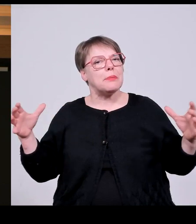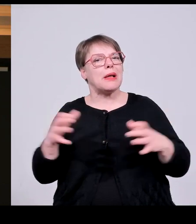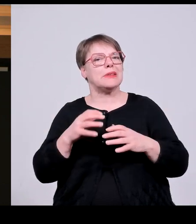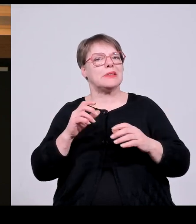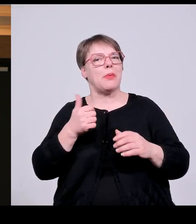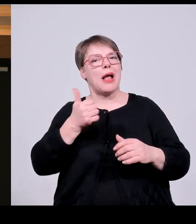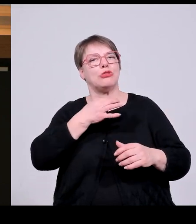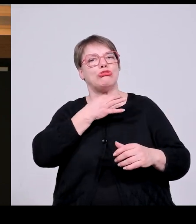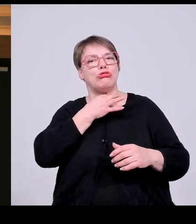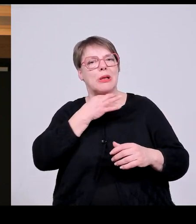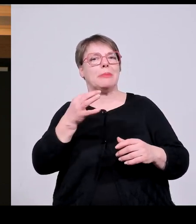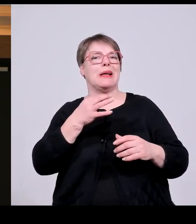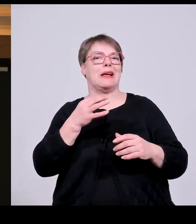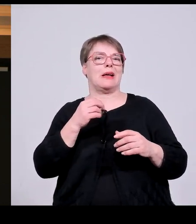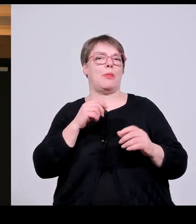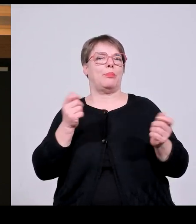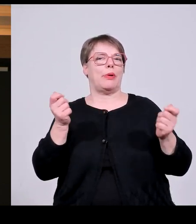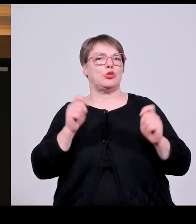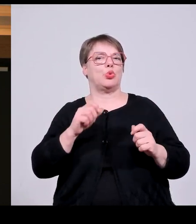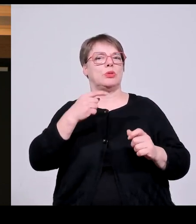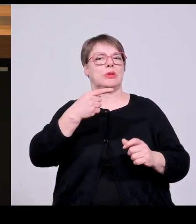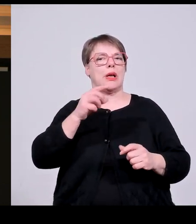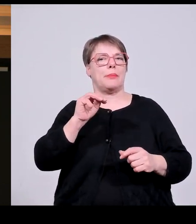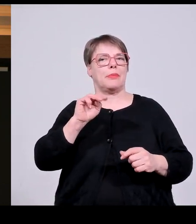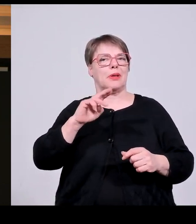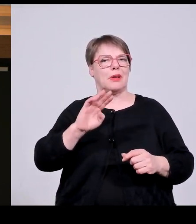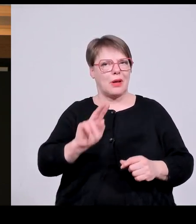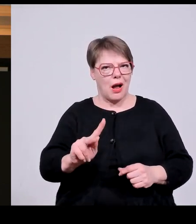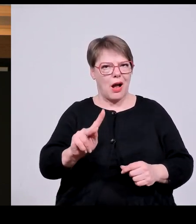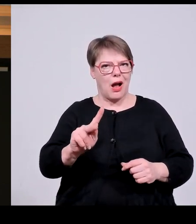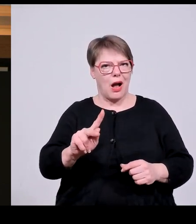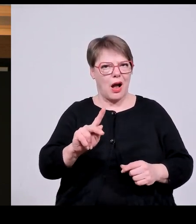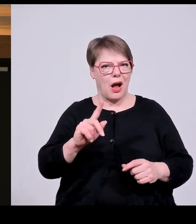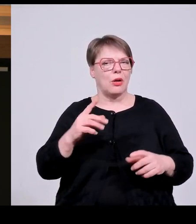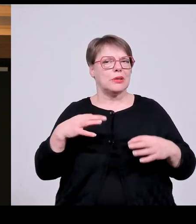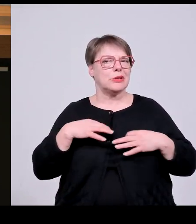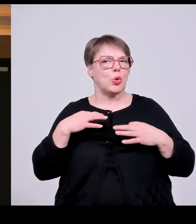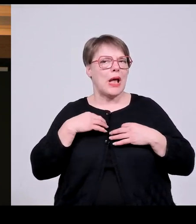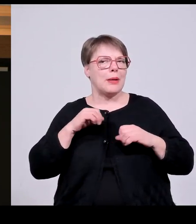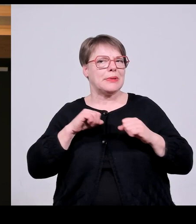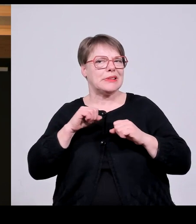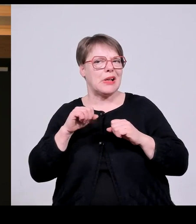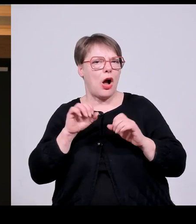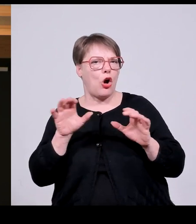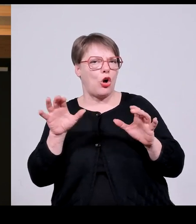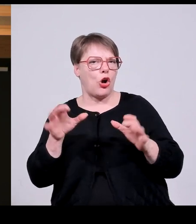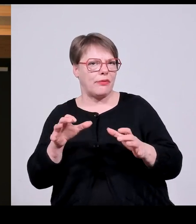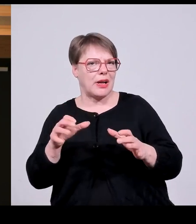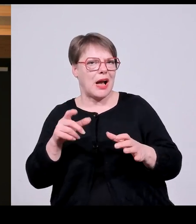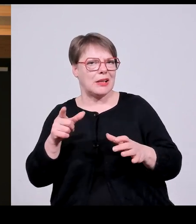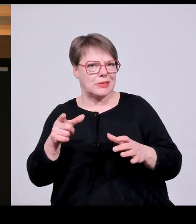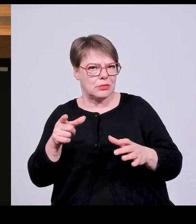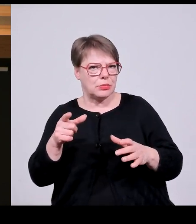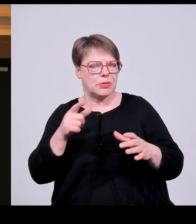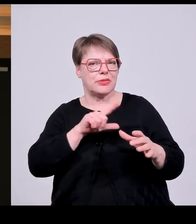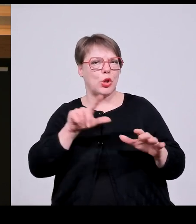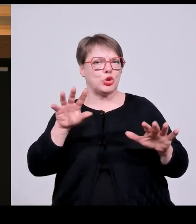haben einige Länder schon die Schulgeld Freiheit eingeführt. Und Berlin ist jetzt auch dabei. Aber wünschenswert ist natürlich was anderes.